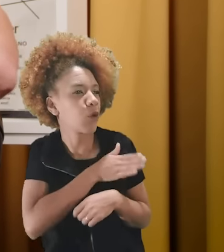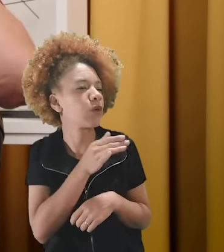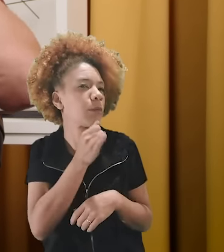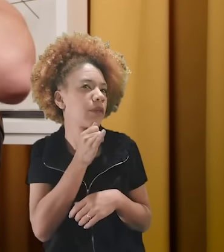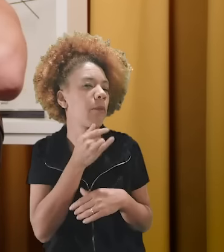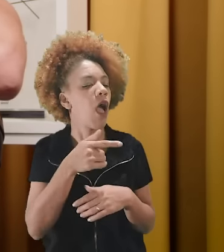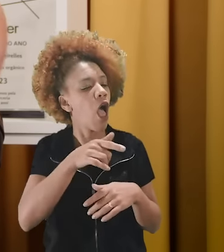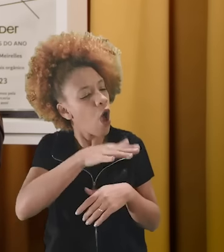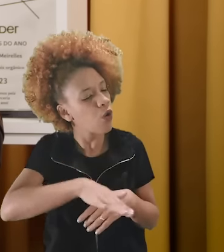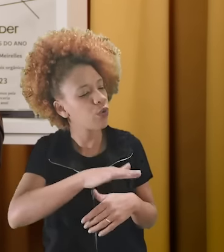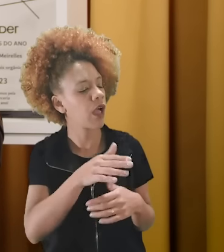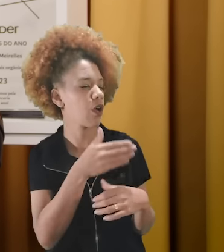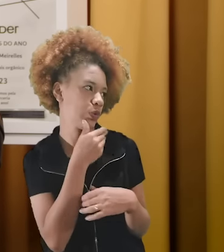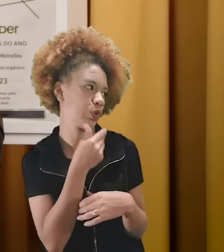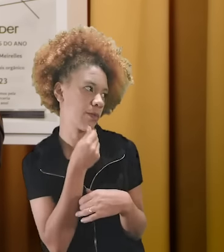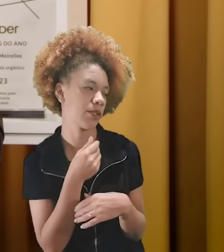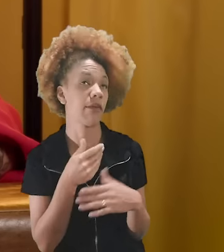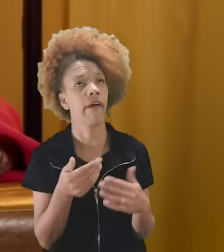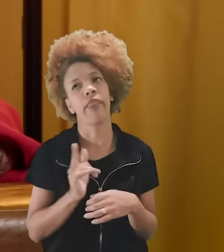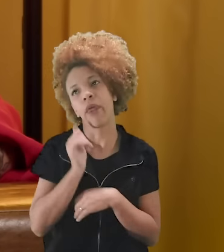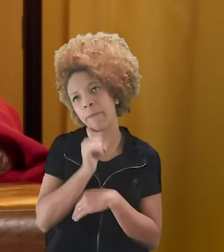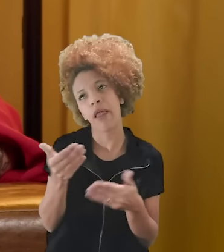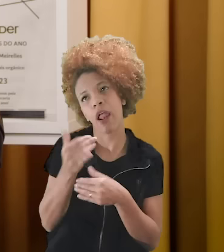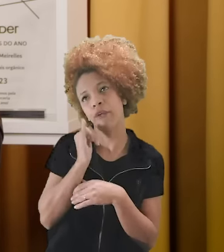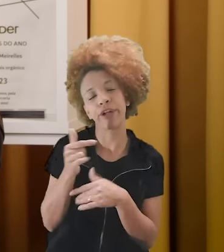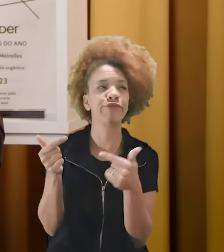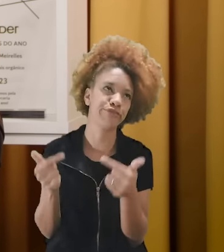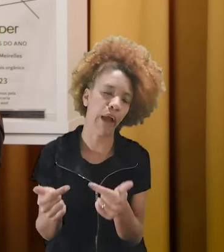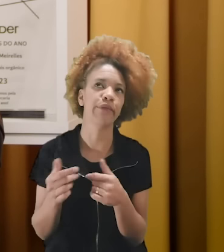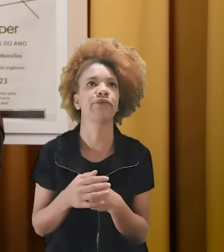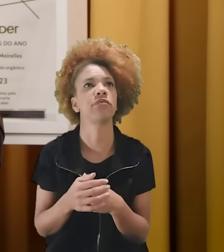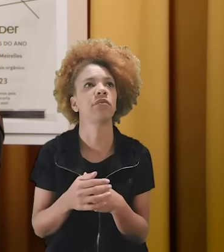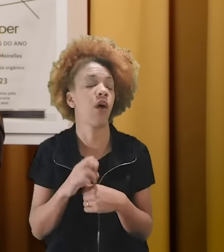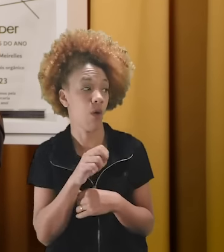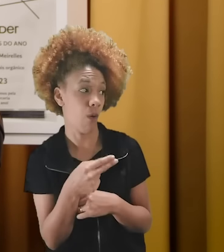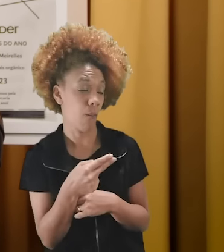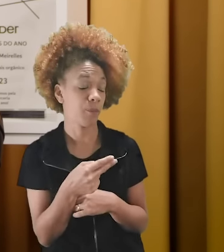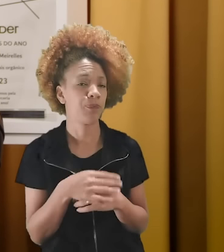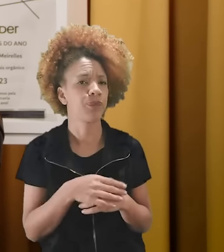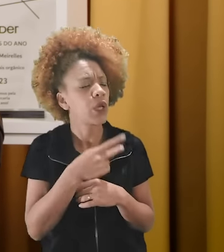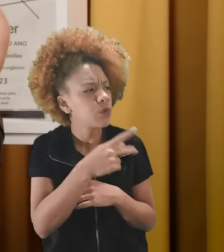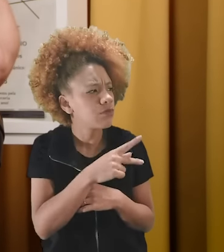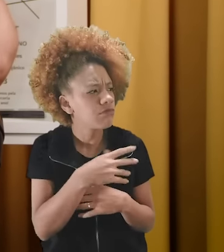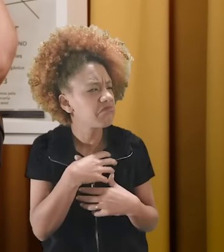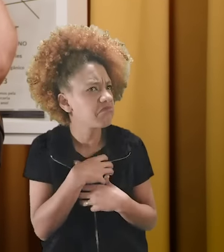o é o lugar dos caras né ai tem uma mulher agora narrando chato agora no seu rolê eu não sabia tem